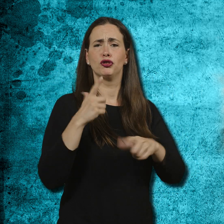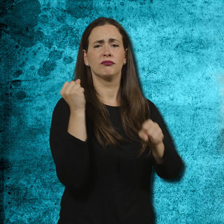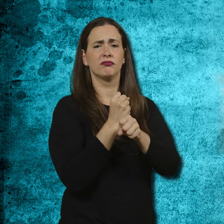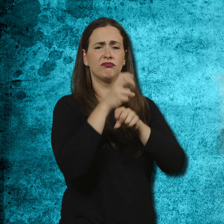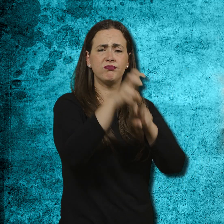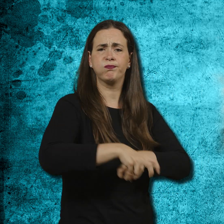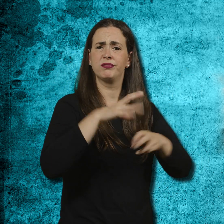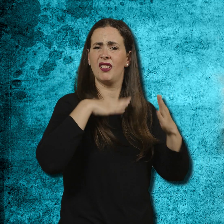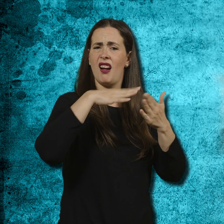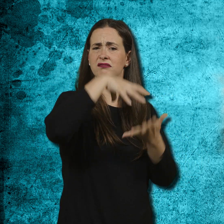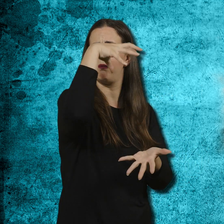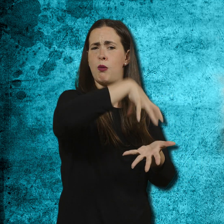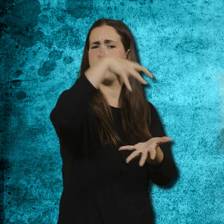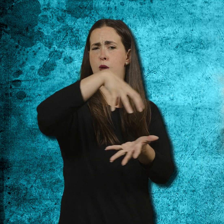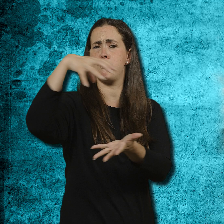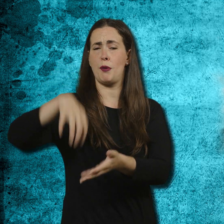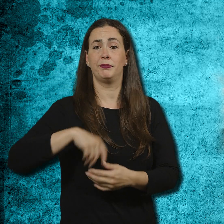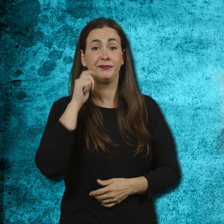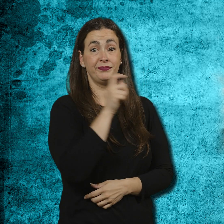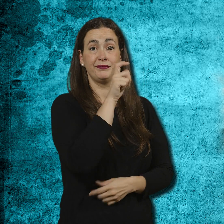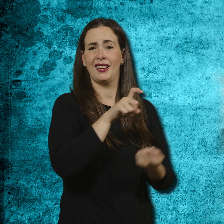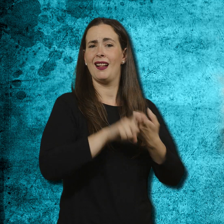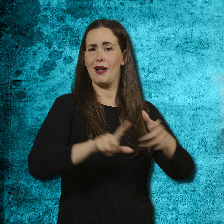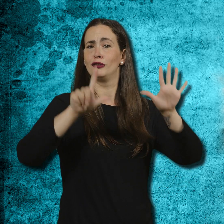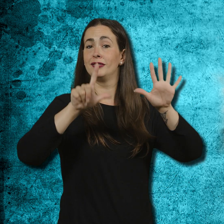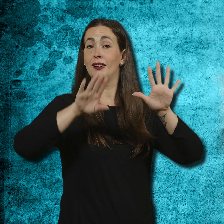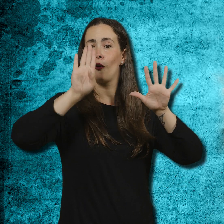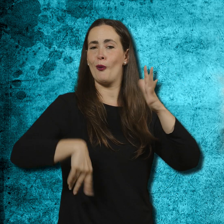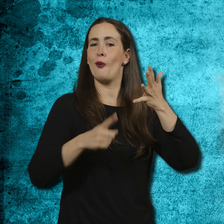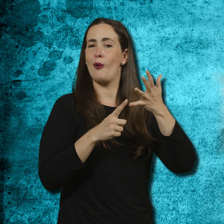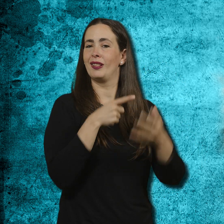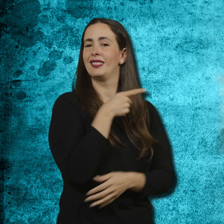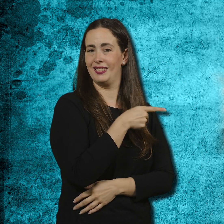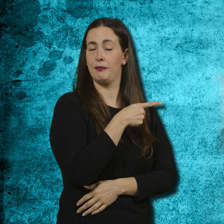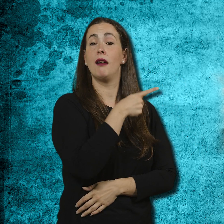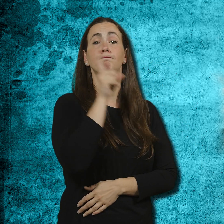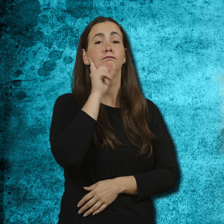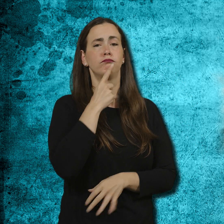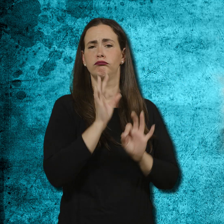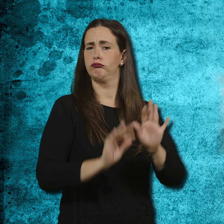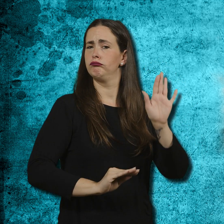Filla d'una família de llauradors hisendats, va ser la menor de set germans, sent sorda de naixement.